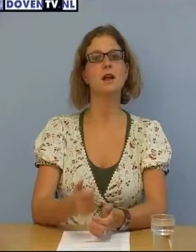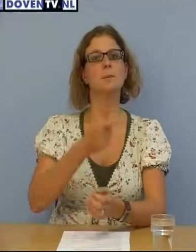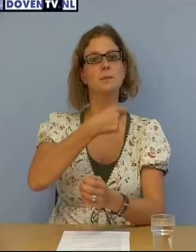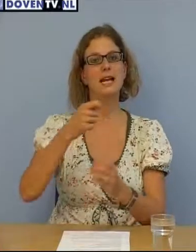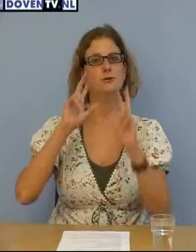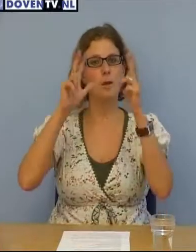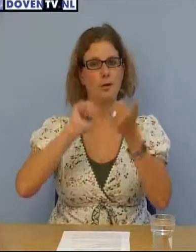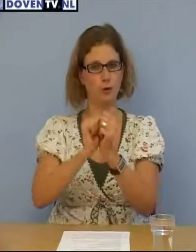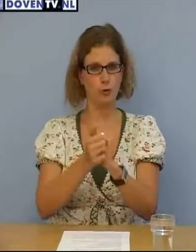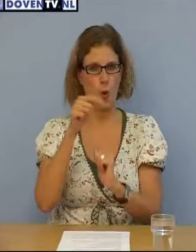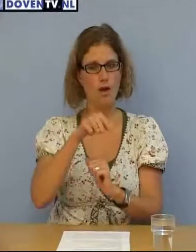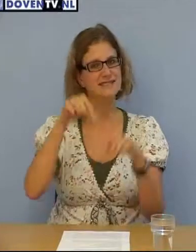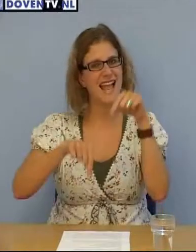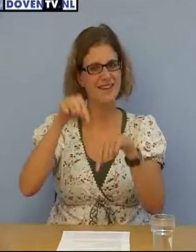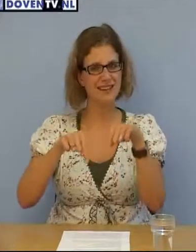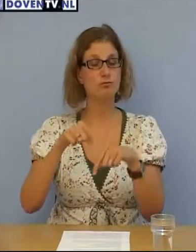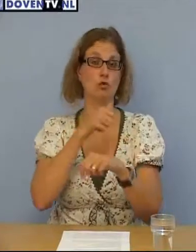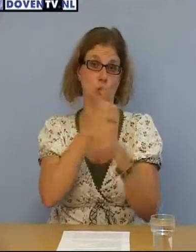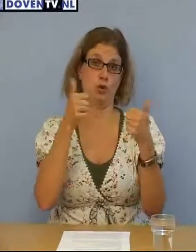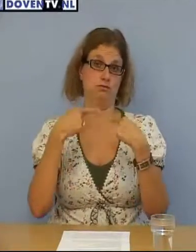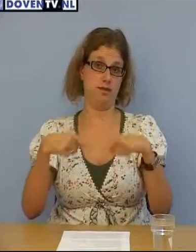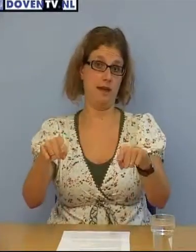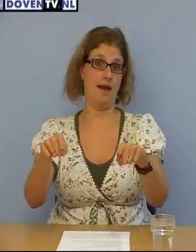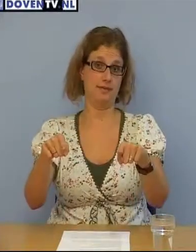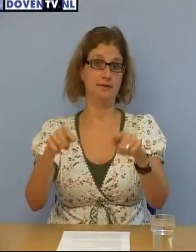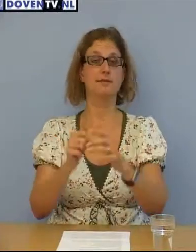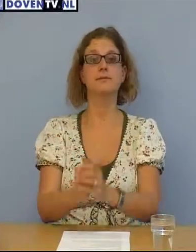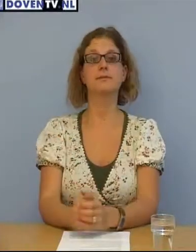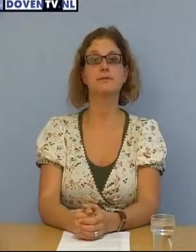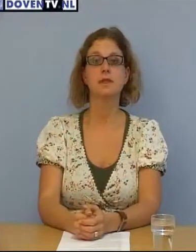Beachvolleybaltoernooi in Scheveningen goed verlopen